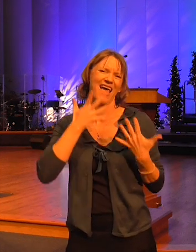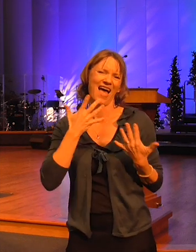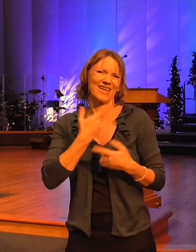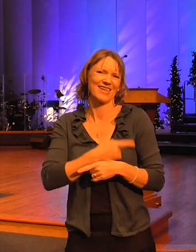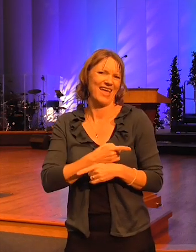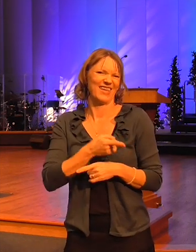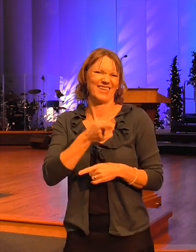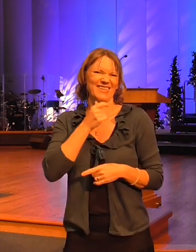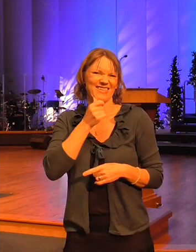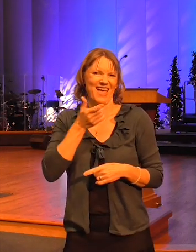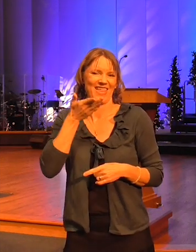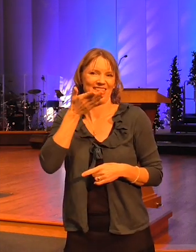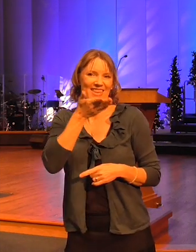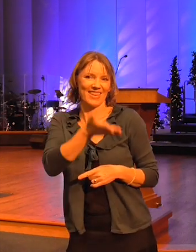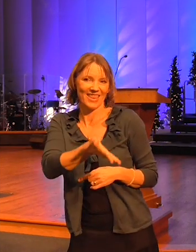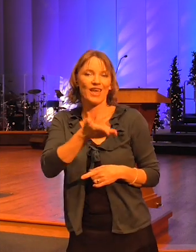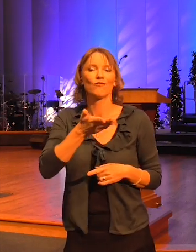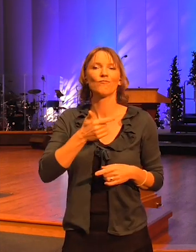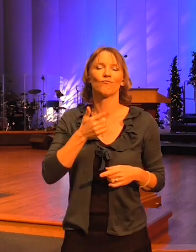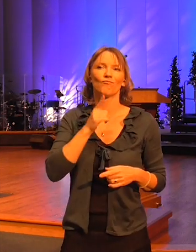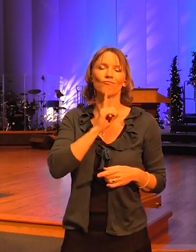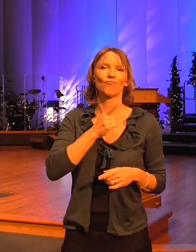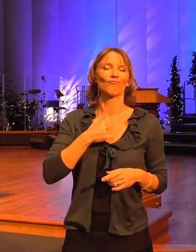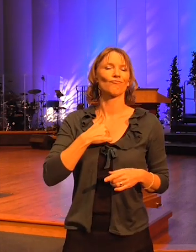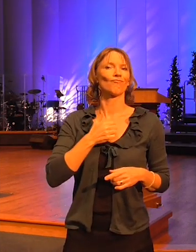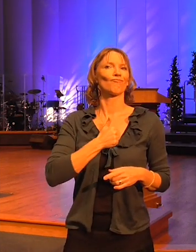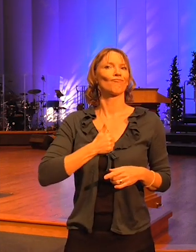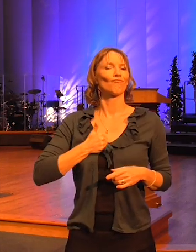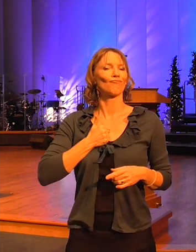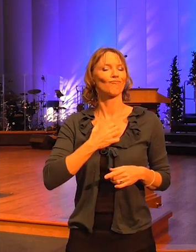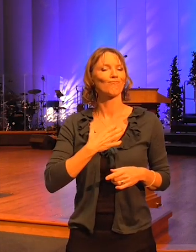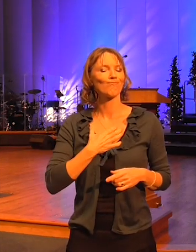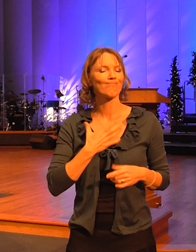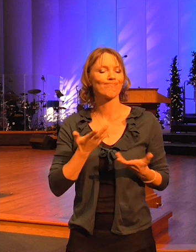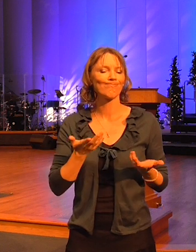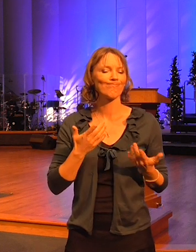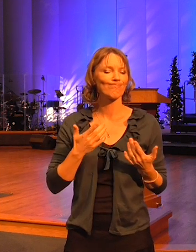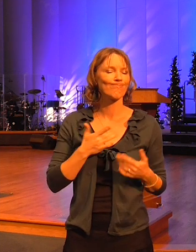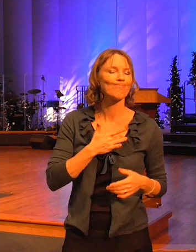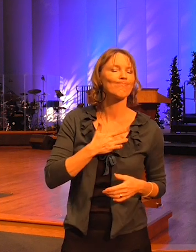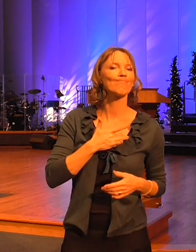y lamento mucho no haber podido conocer mejor a Yulan a nivel personal,